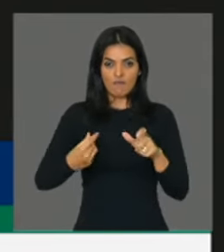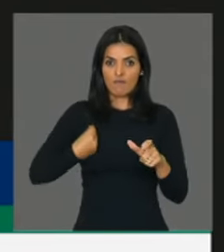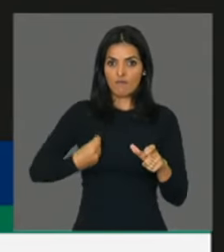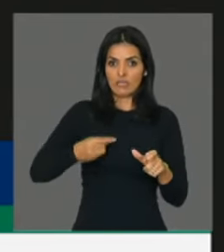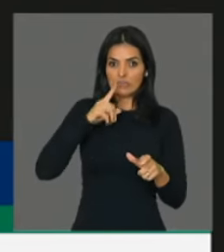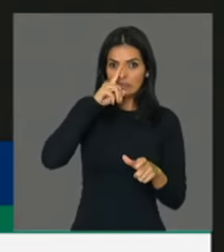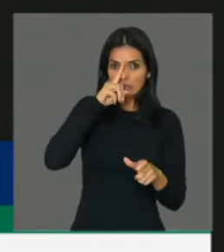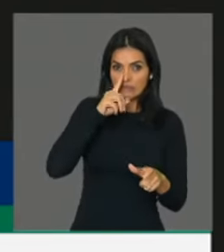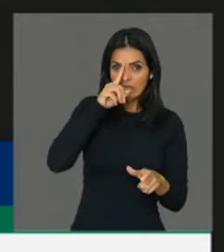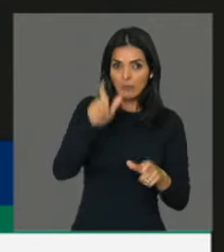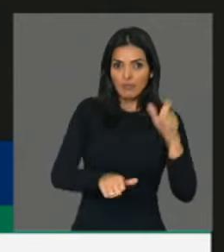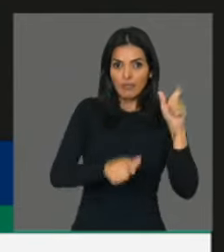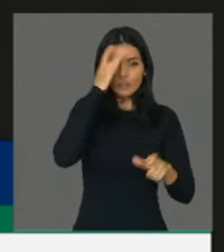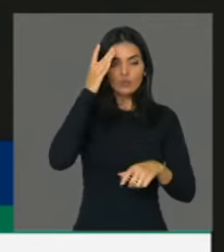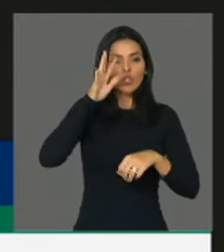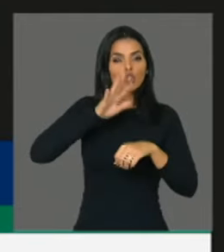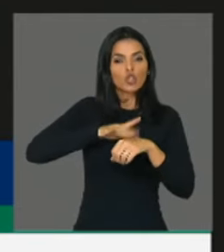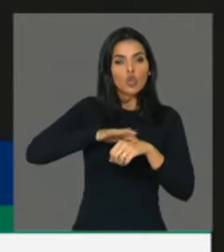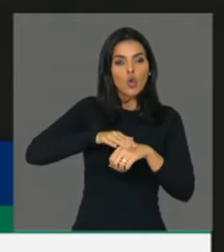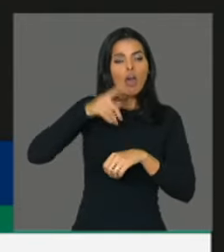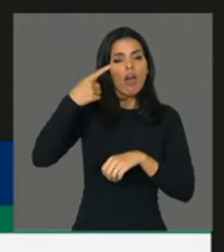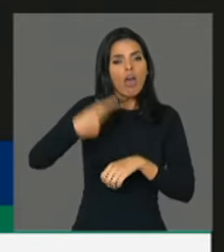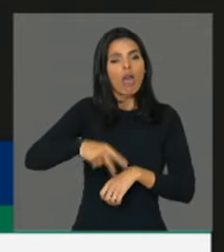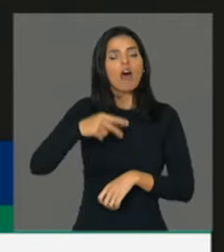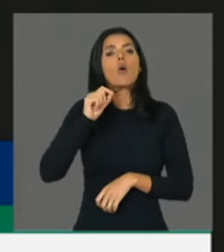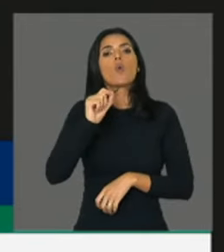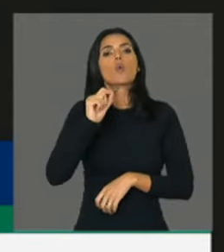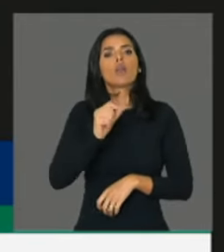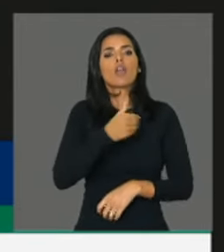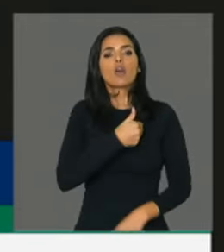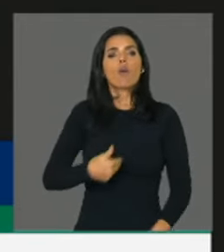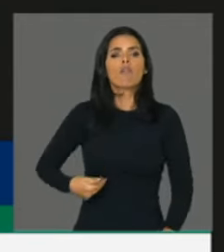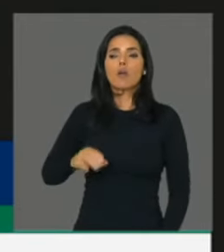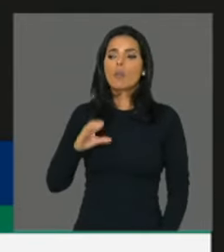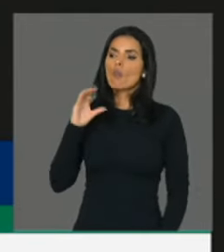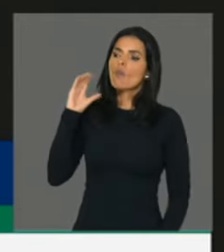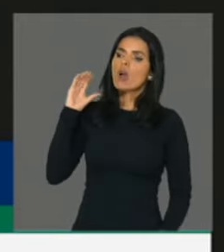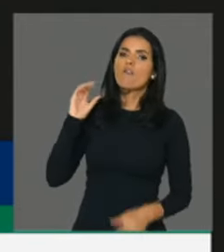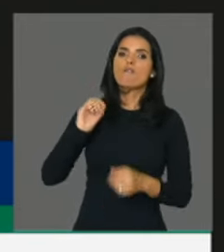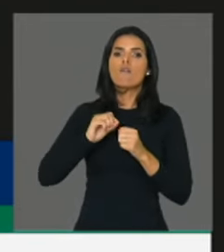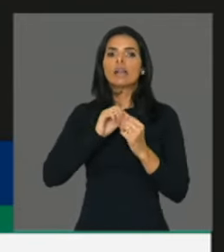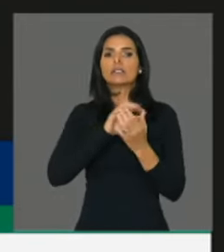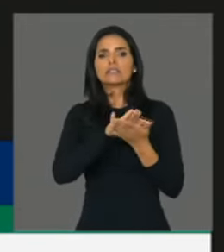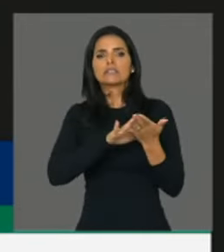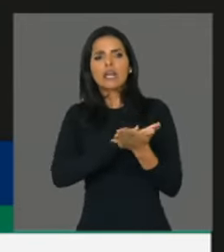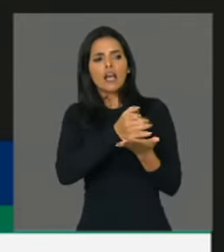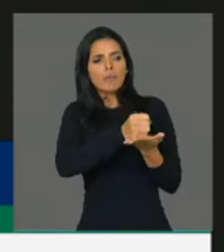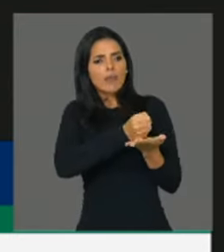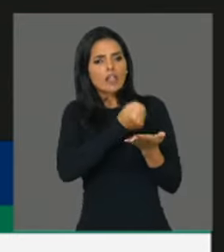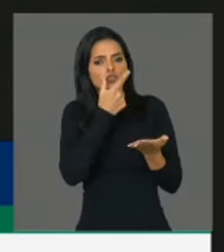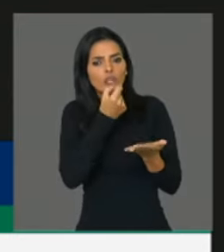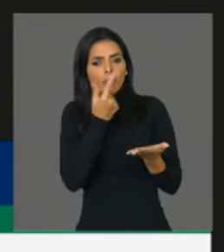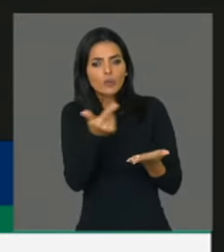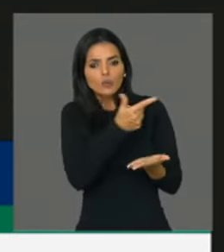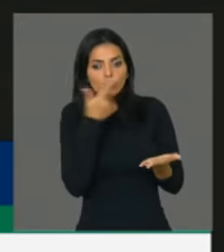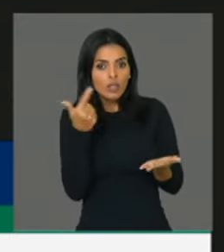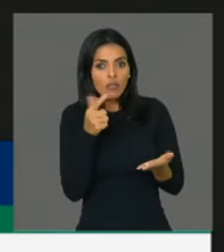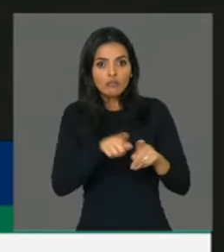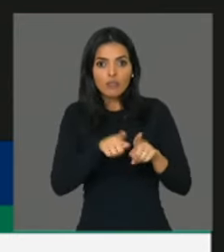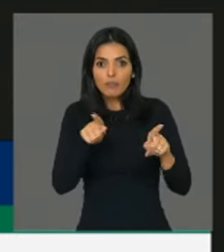GOVERNO OMISSO QUE DEIXA DE AVANÇO FORNECER OS MEDICAMENTOS E EXISTEM RETIRAR AOS POUCOS DESSES CIDADÃOS O